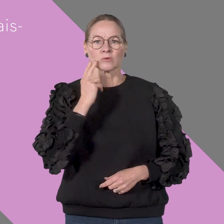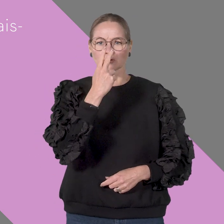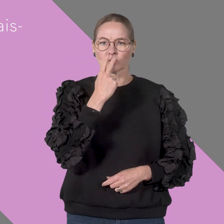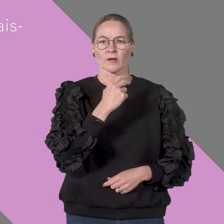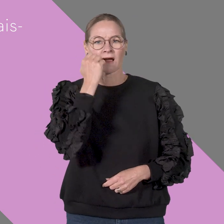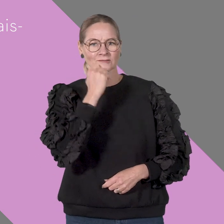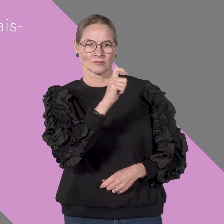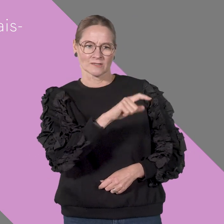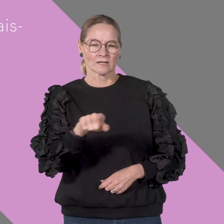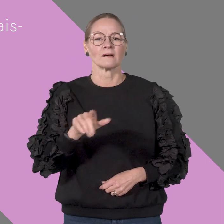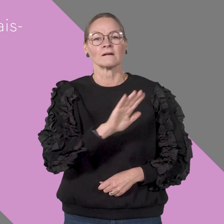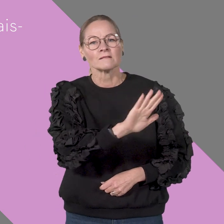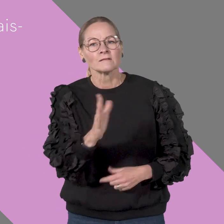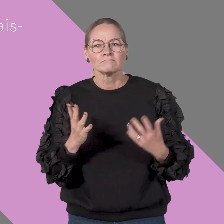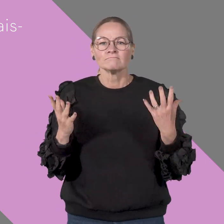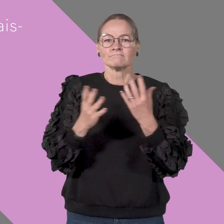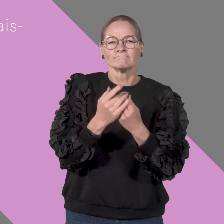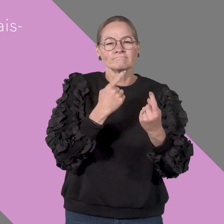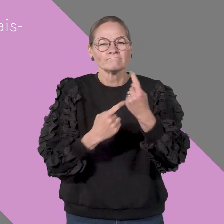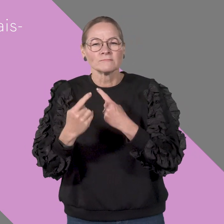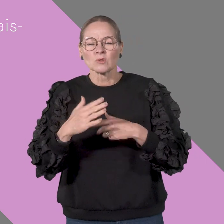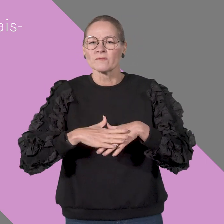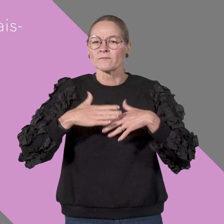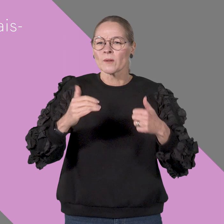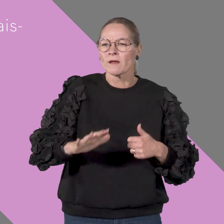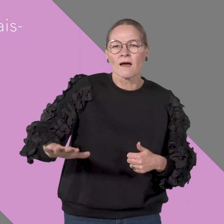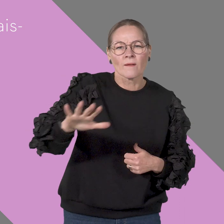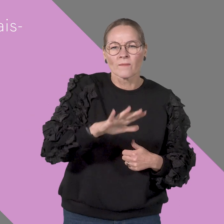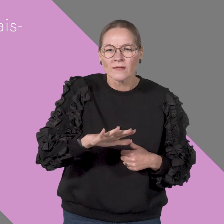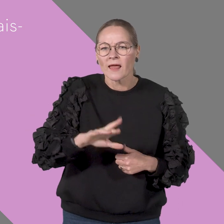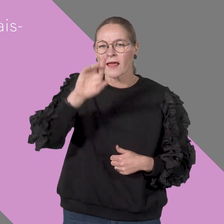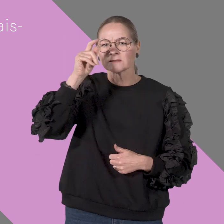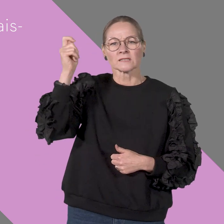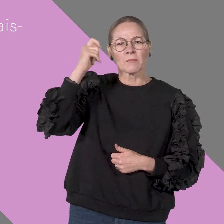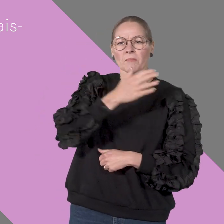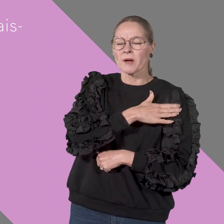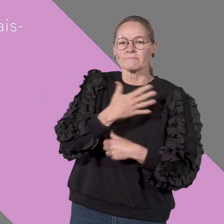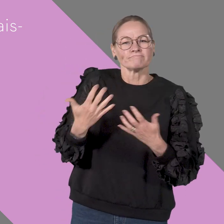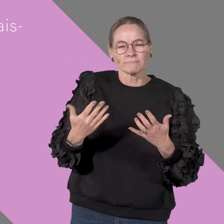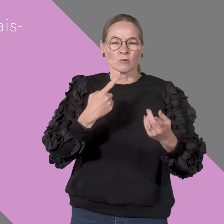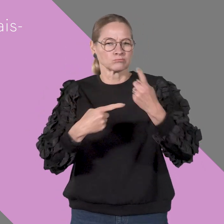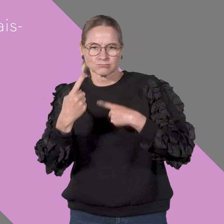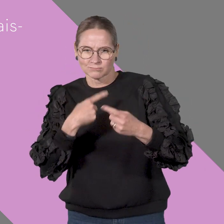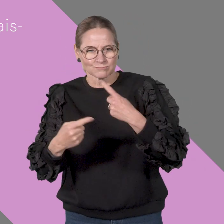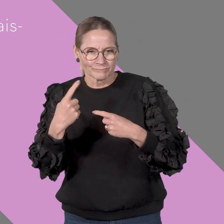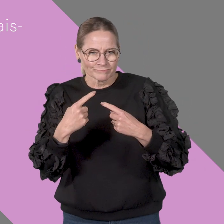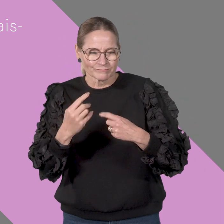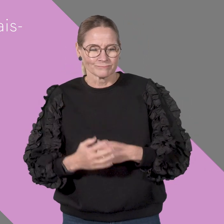ja kuurosokeiden kanssa oman hyvinvointi- alueen ja Helsingin kaupungin palveluista.